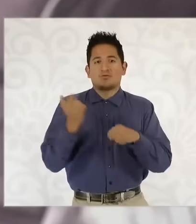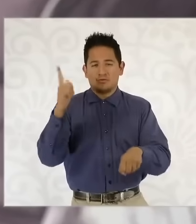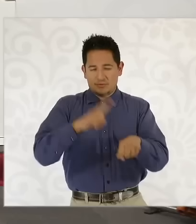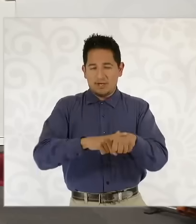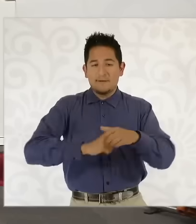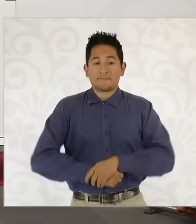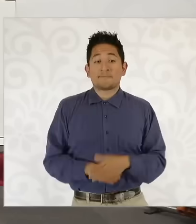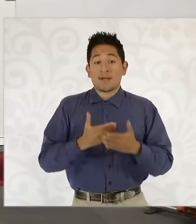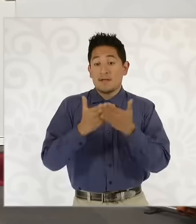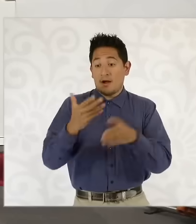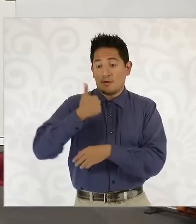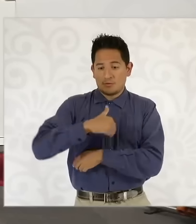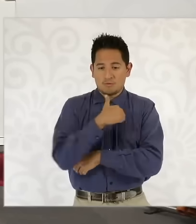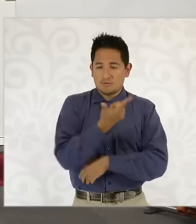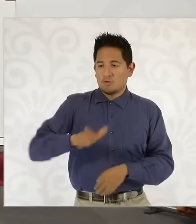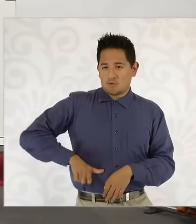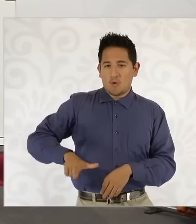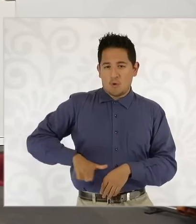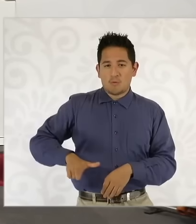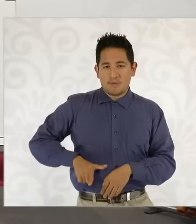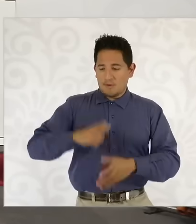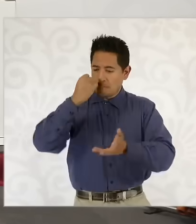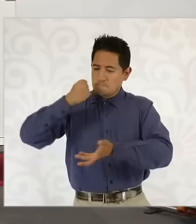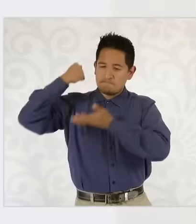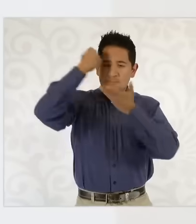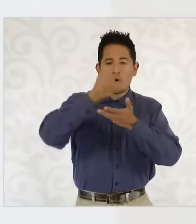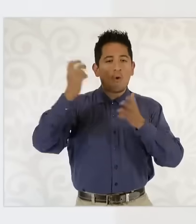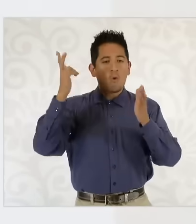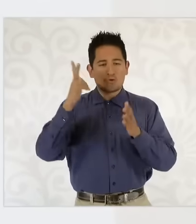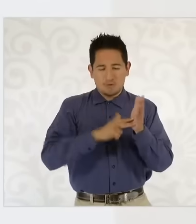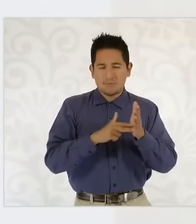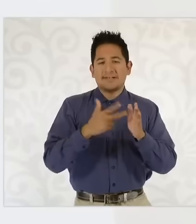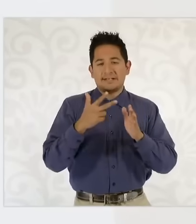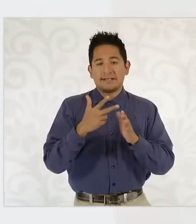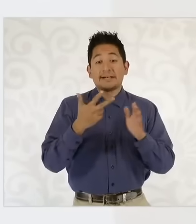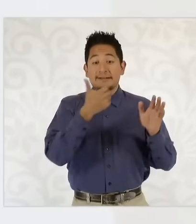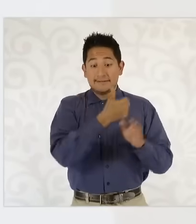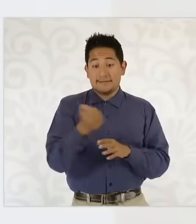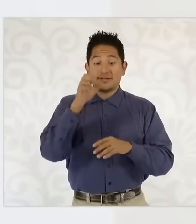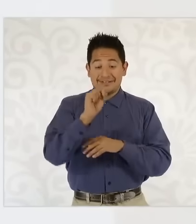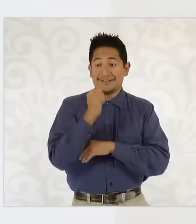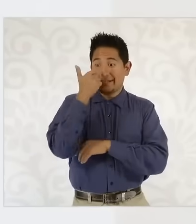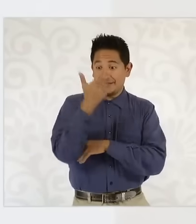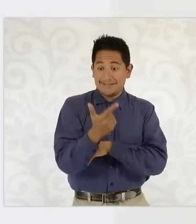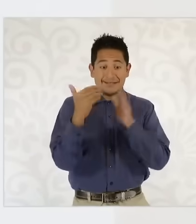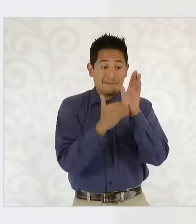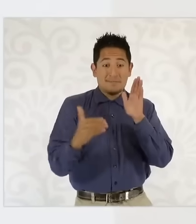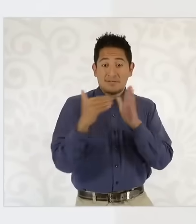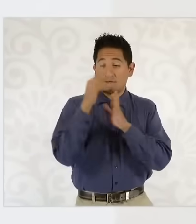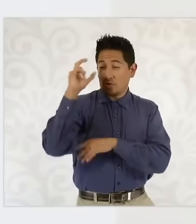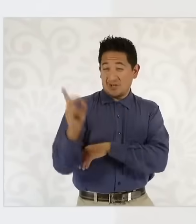administración se destinará una inversión de 8,177 millones dó, es decir, cerca alrededor